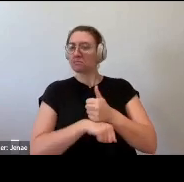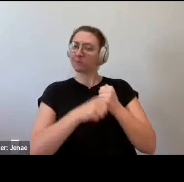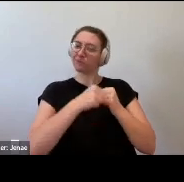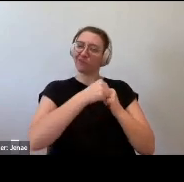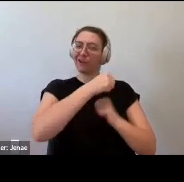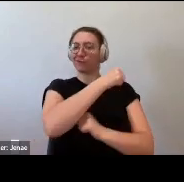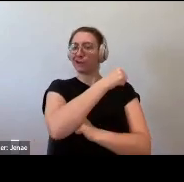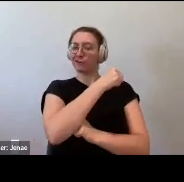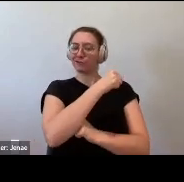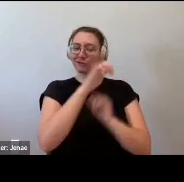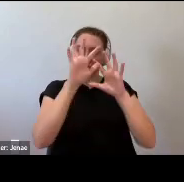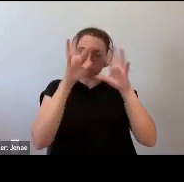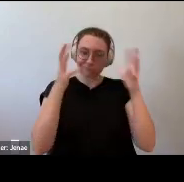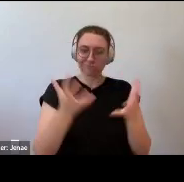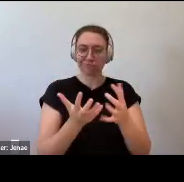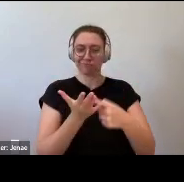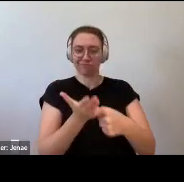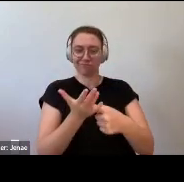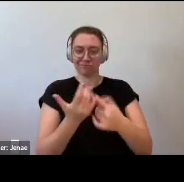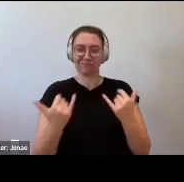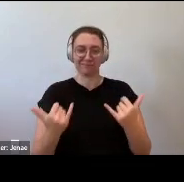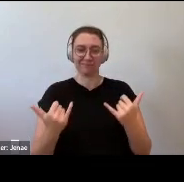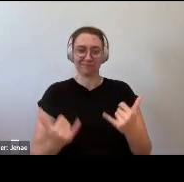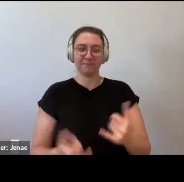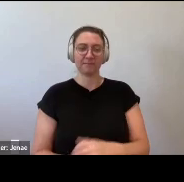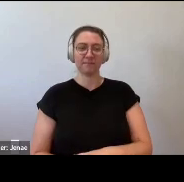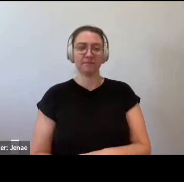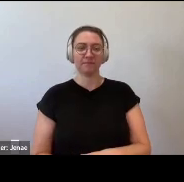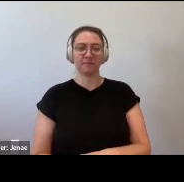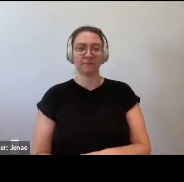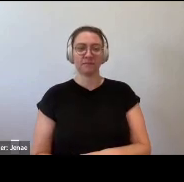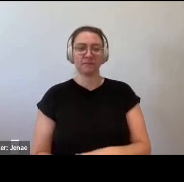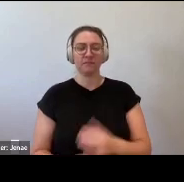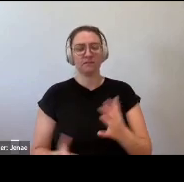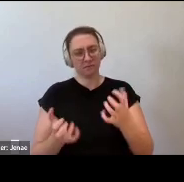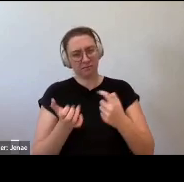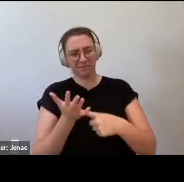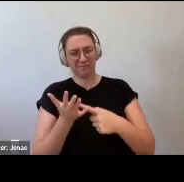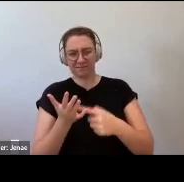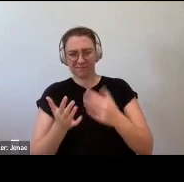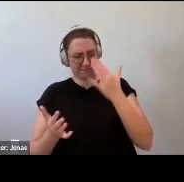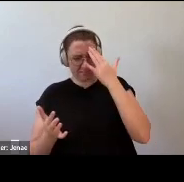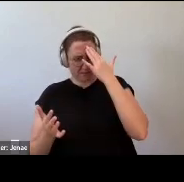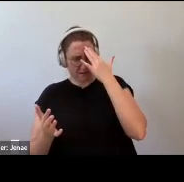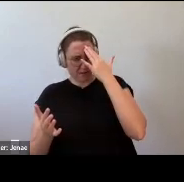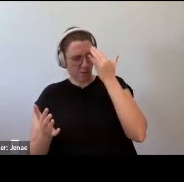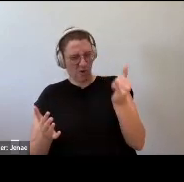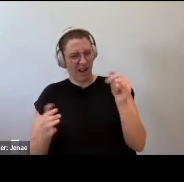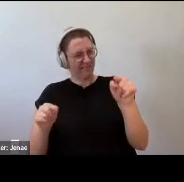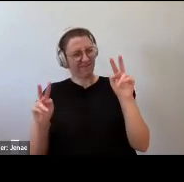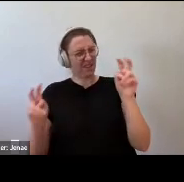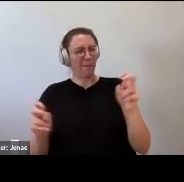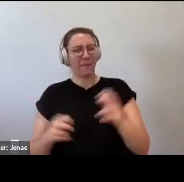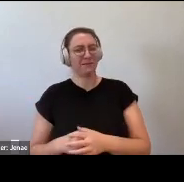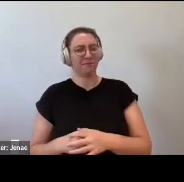tema de hoy, y al comenzar, quiero explicar el porqué de este tema. ¿Por qué medios especializados? ¿Por qué